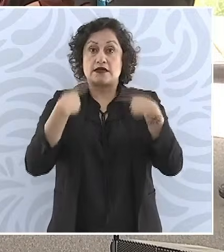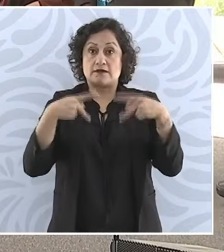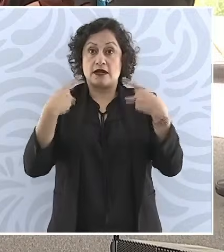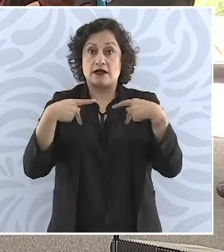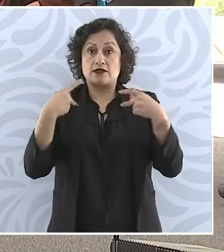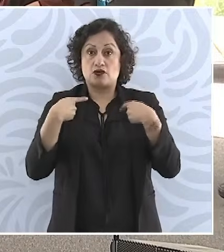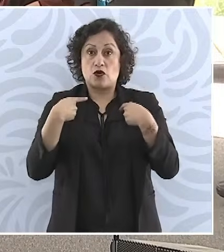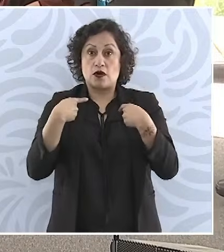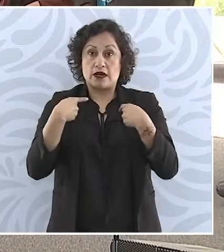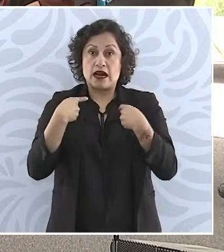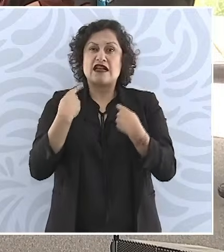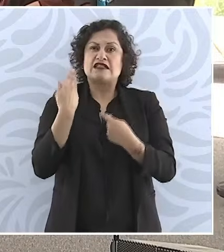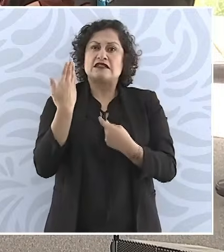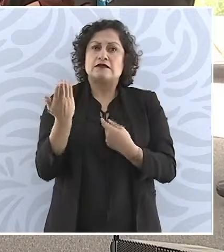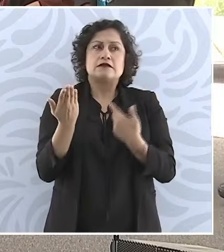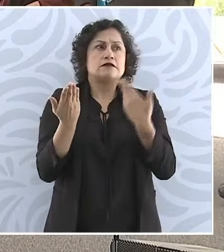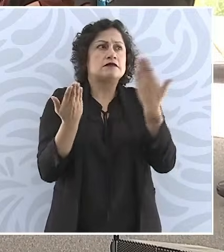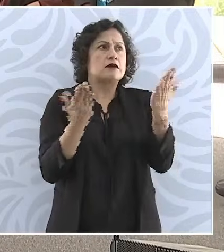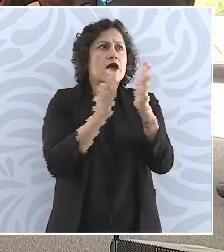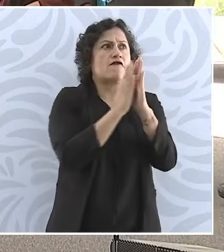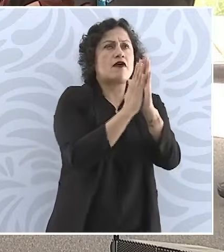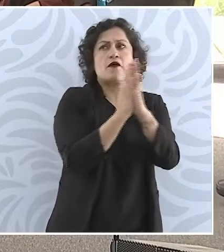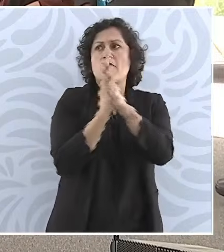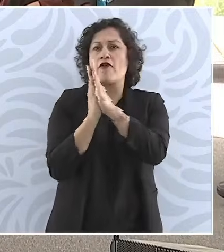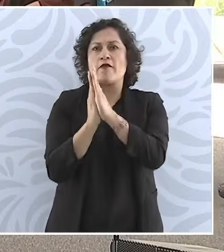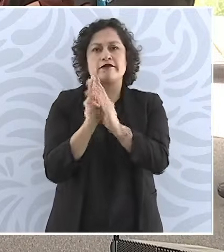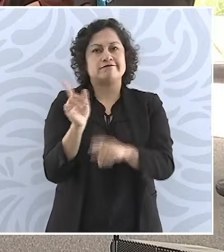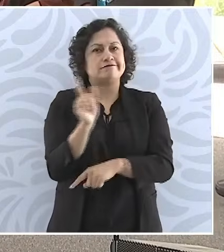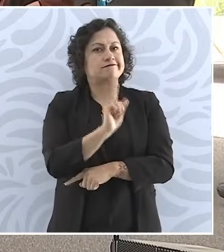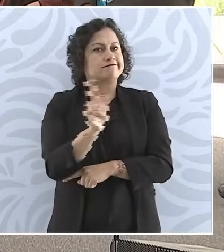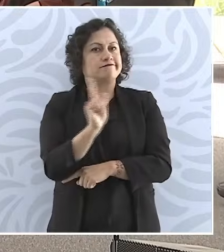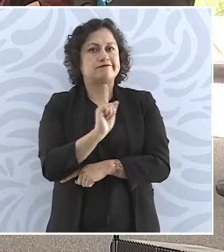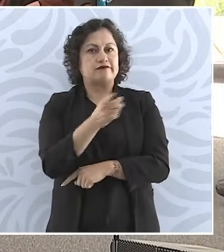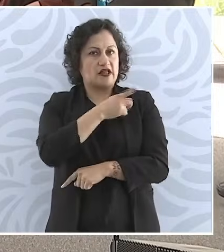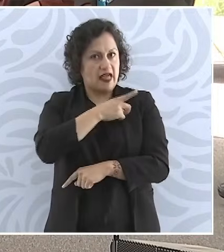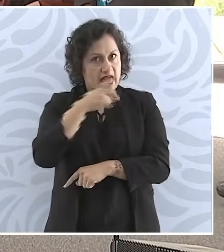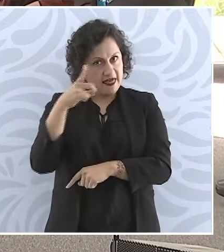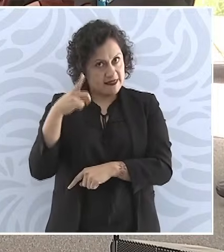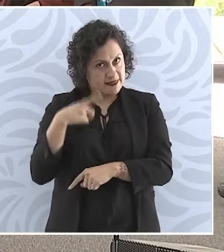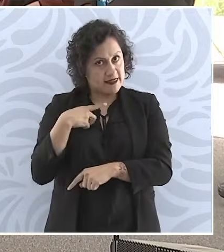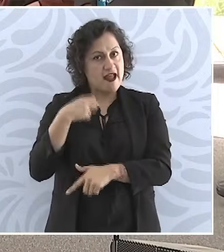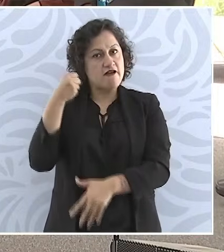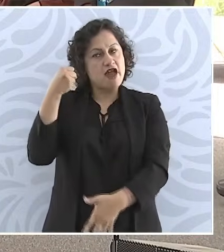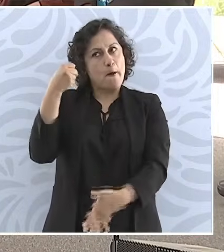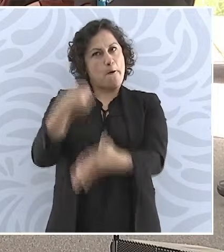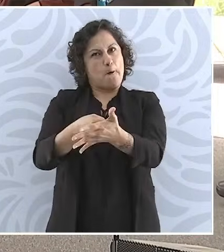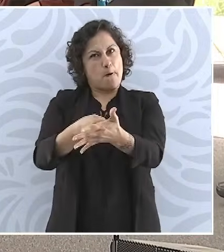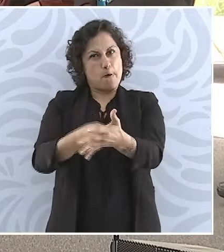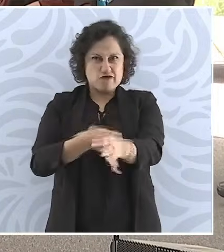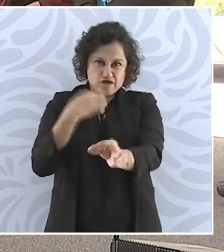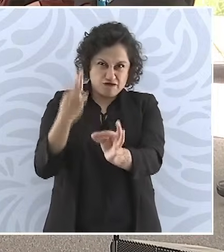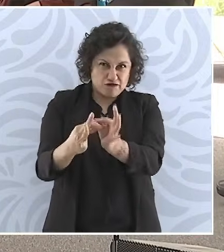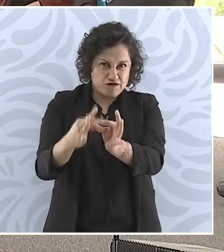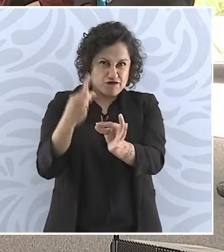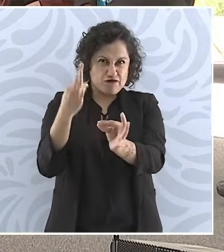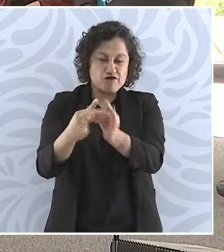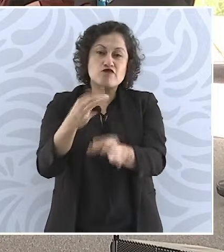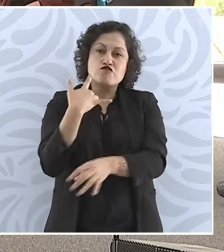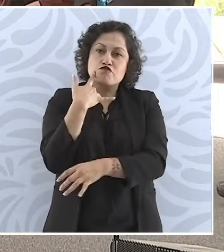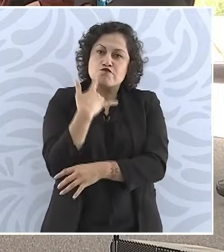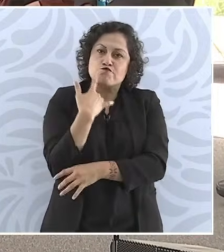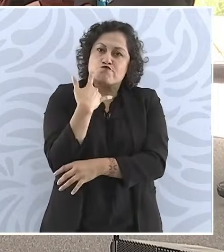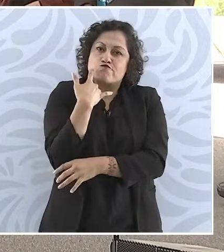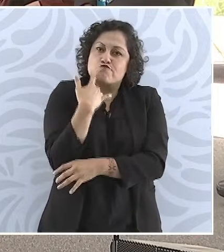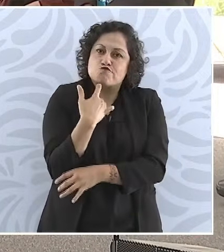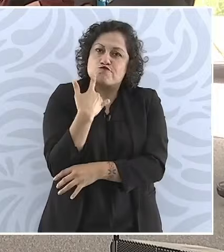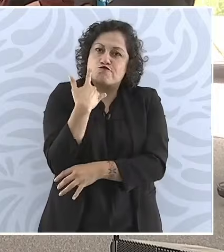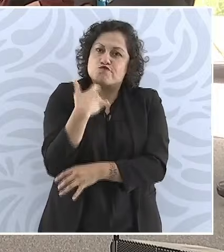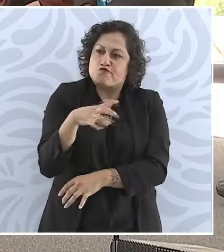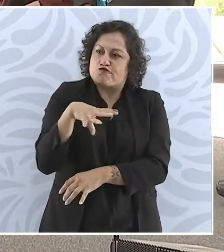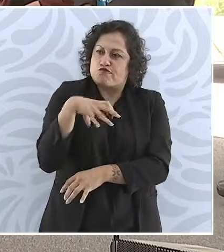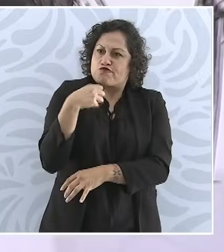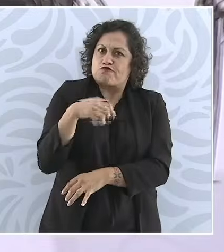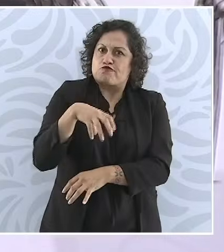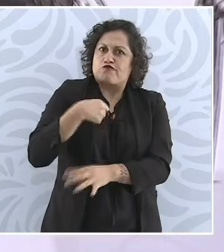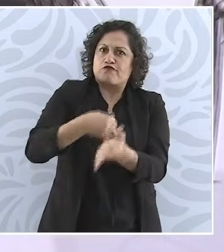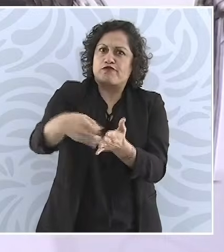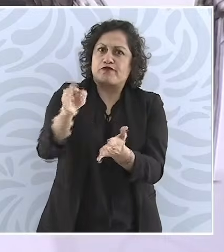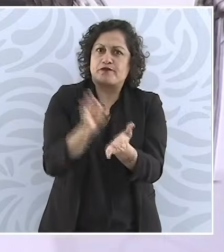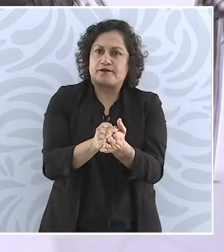explotadores sino luchando con decisión constancia y valentía y aquí estamos ahora en la cubierta de